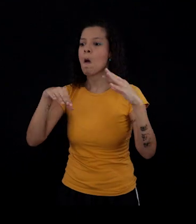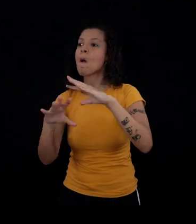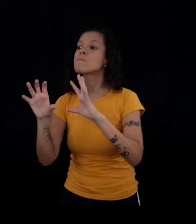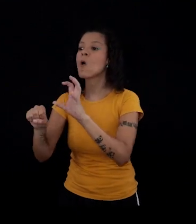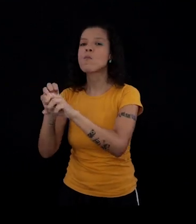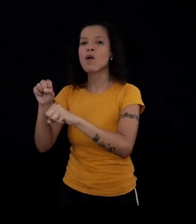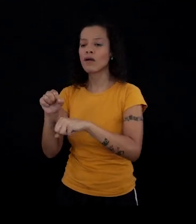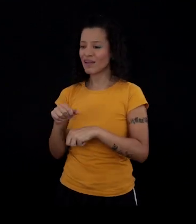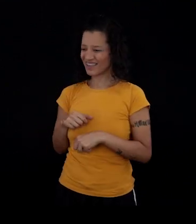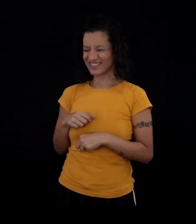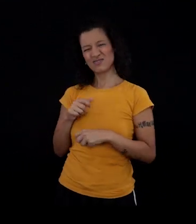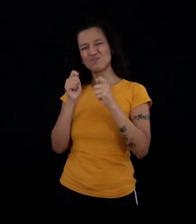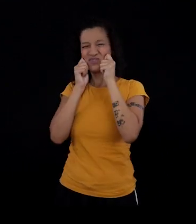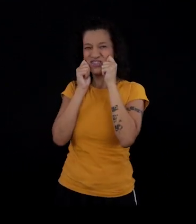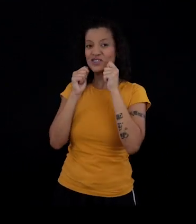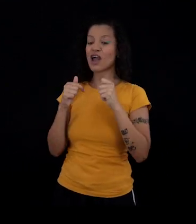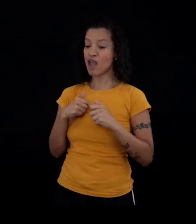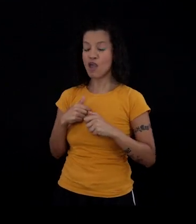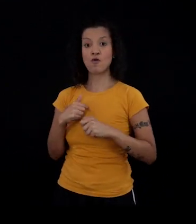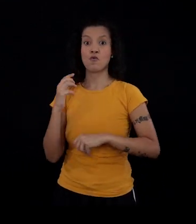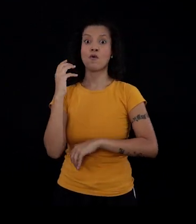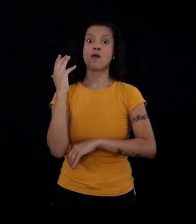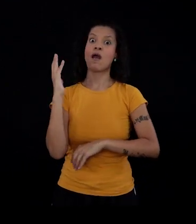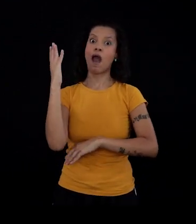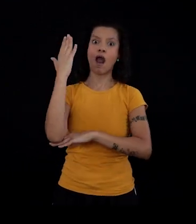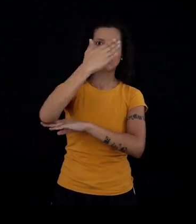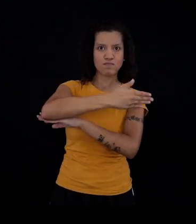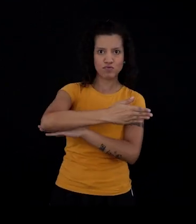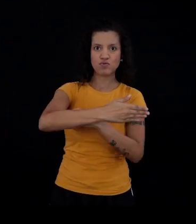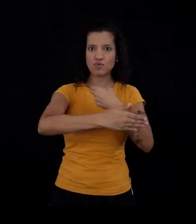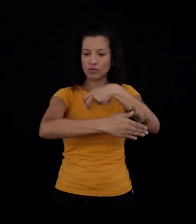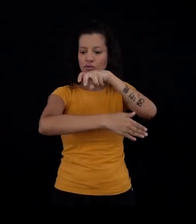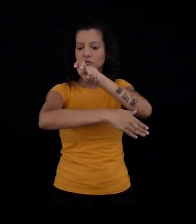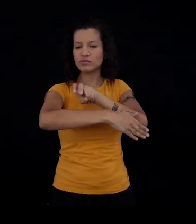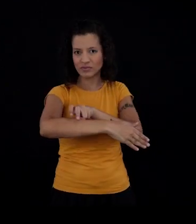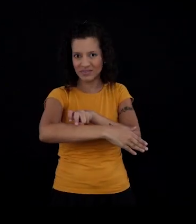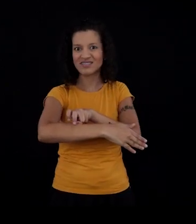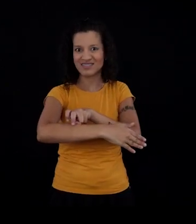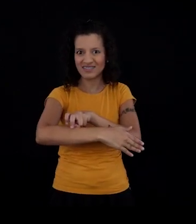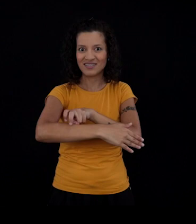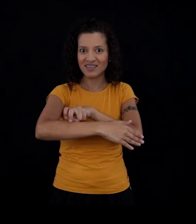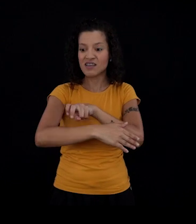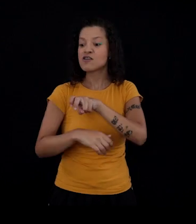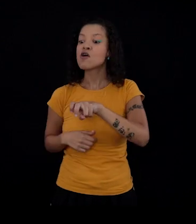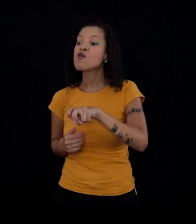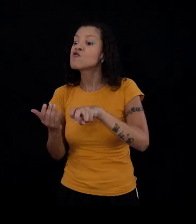E eu comecei a cantar para o boto, sentava no miritizeiro, aquela árvore que dá o buriti,